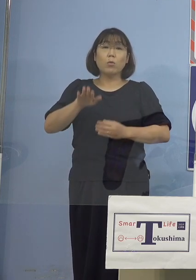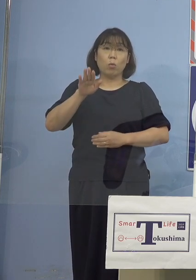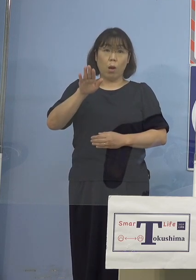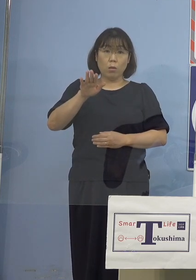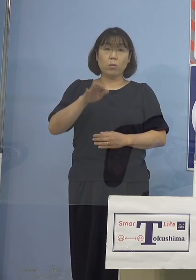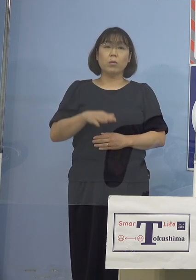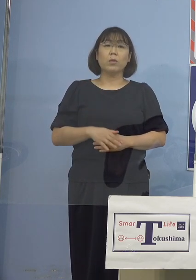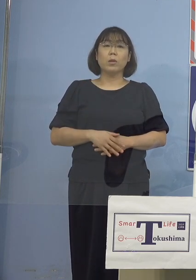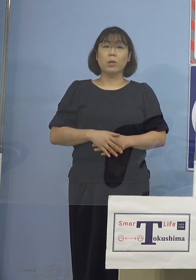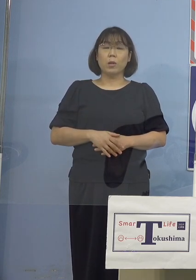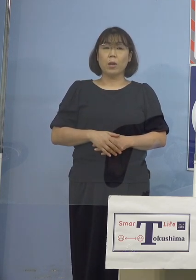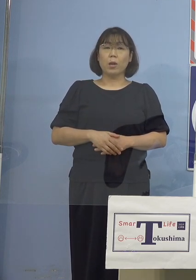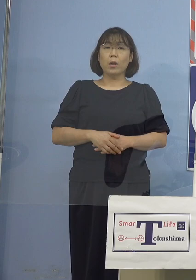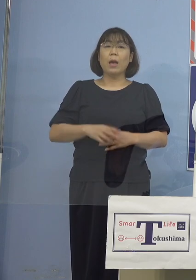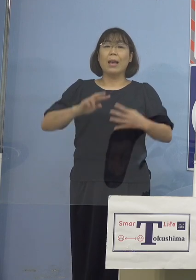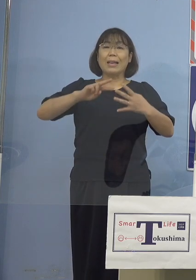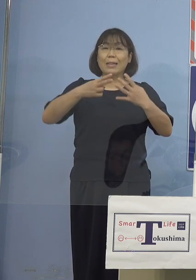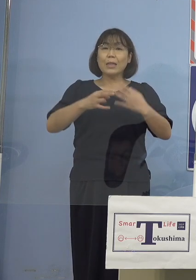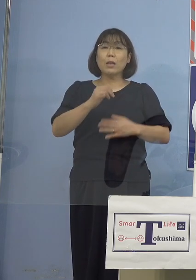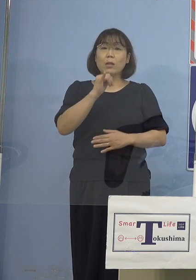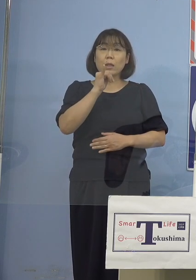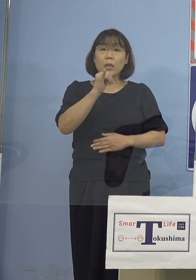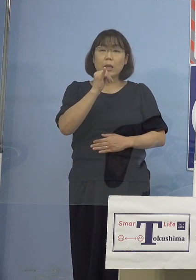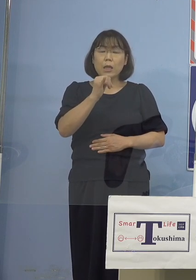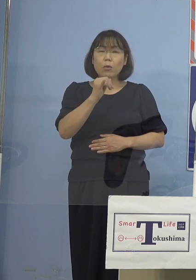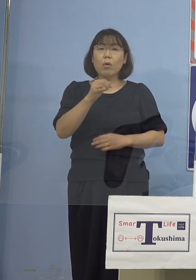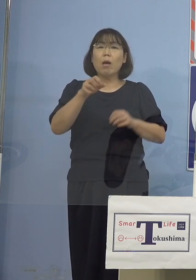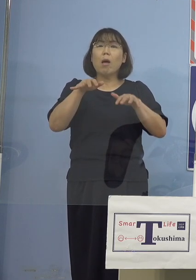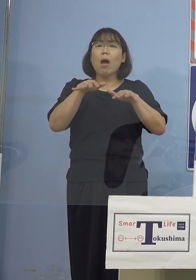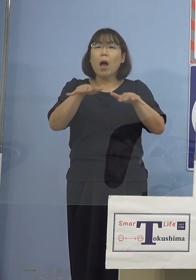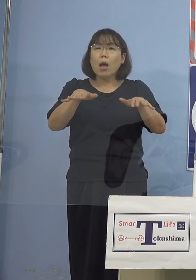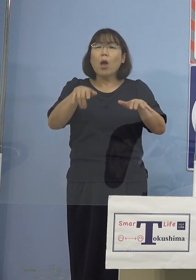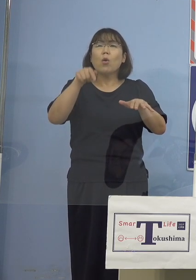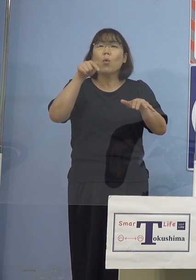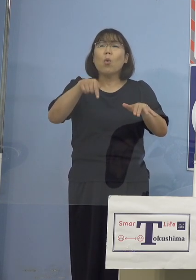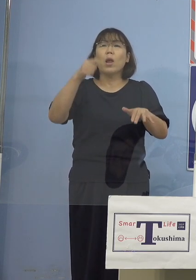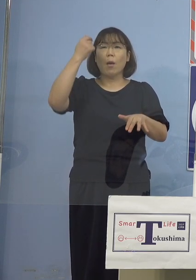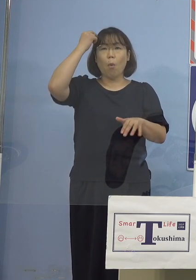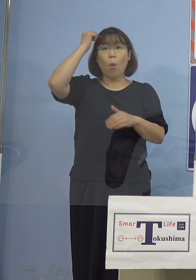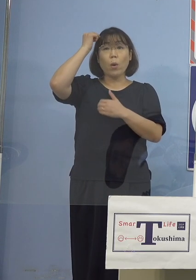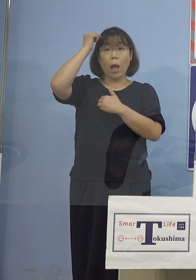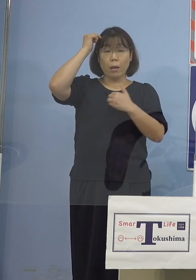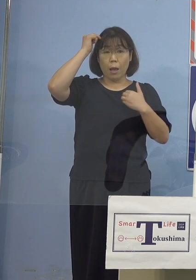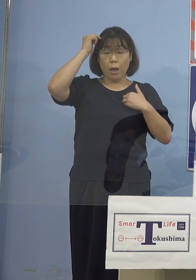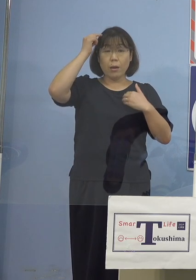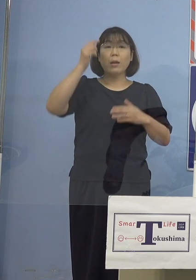当然、季節性インフルエンザが流行る これも考えられるところでありますので